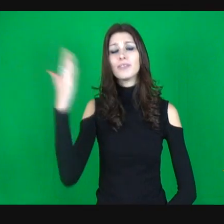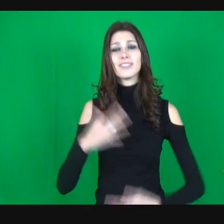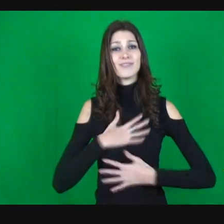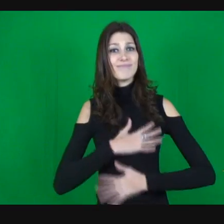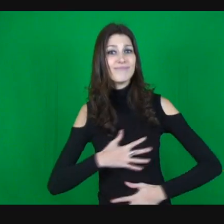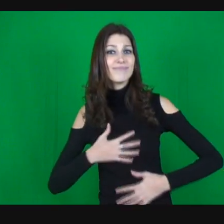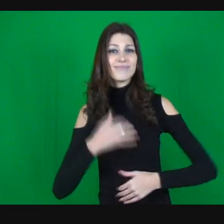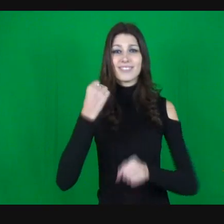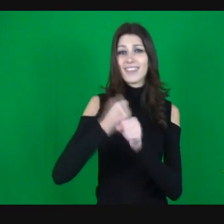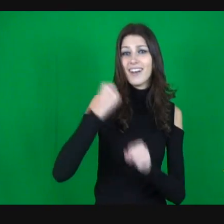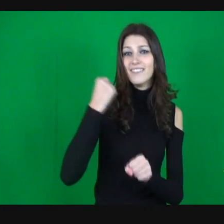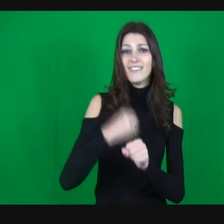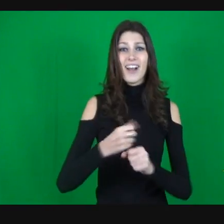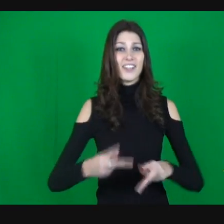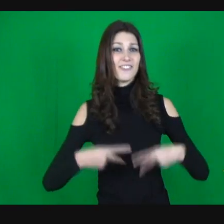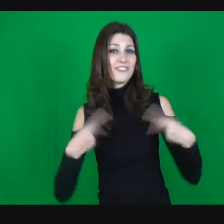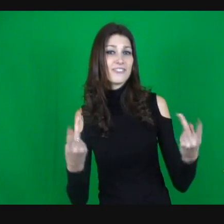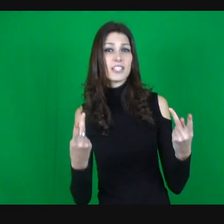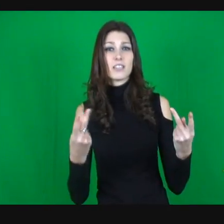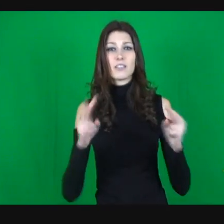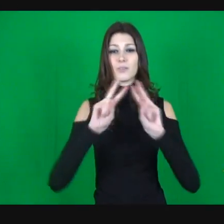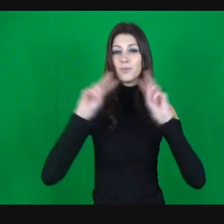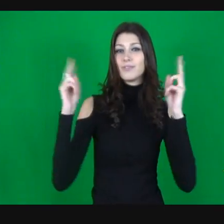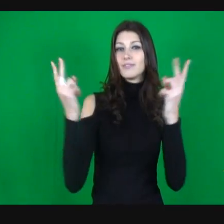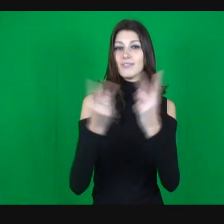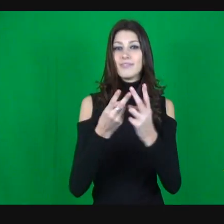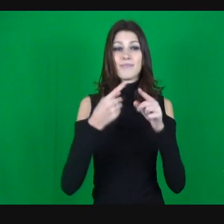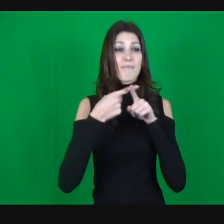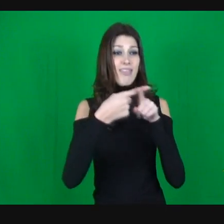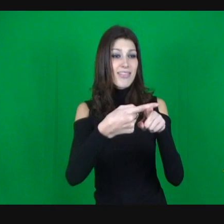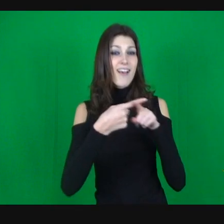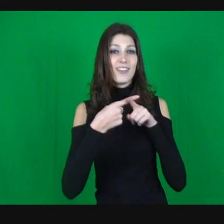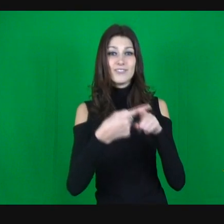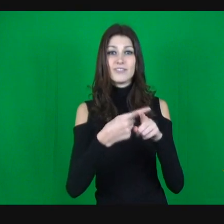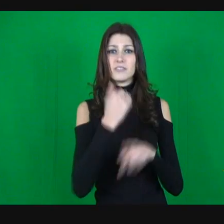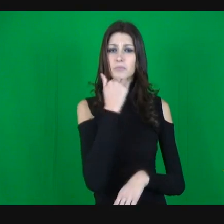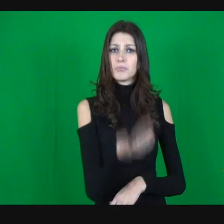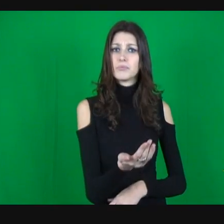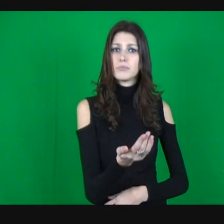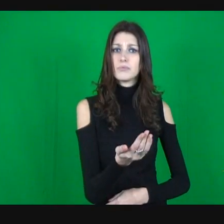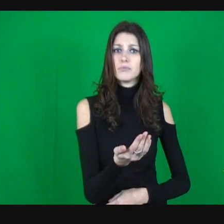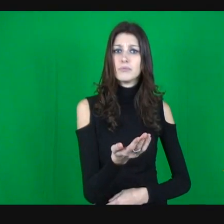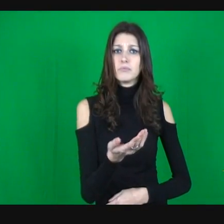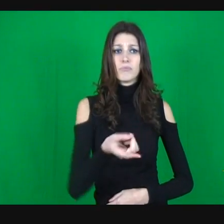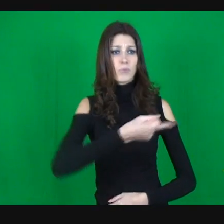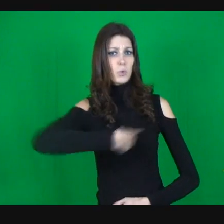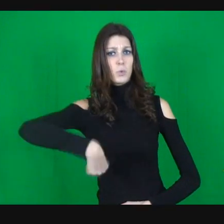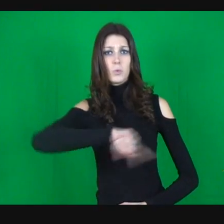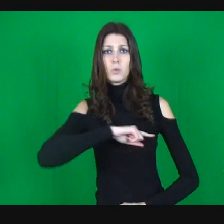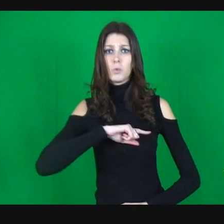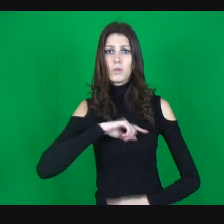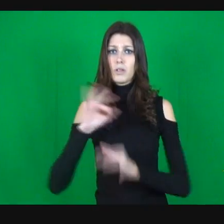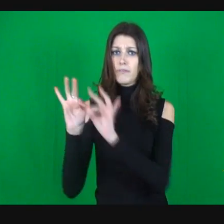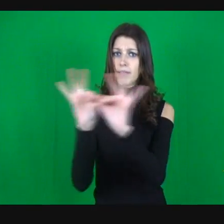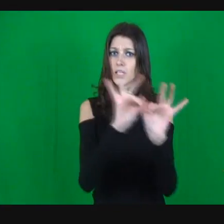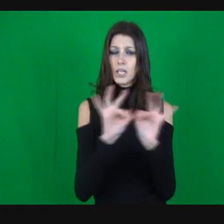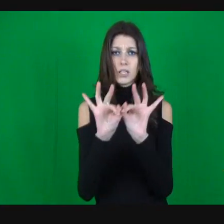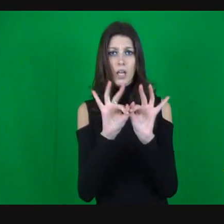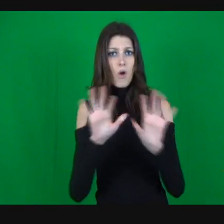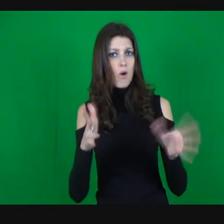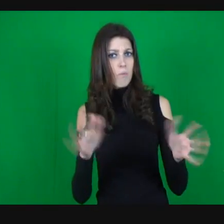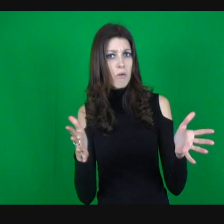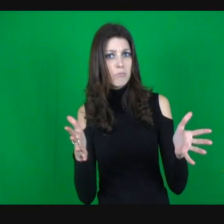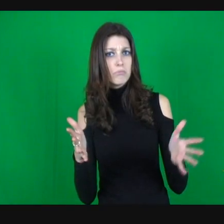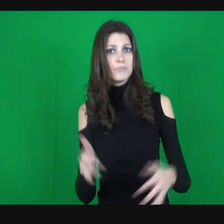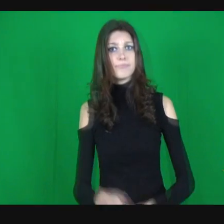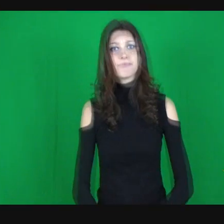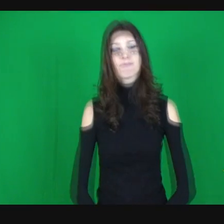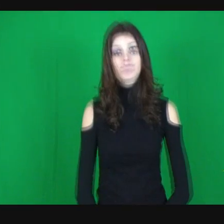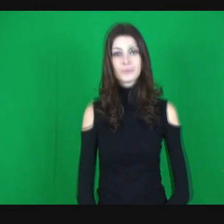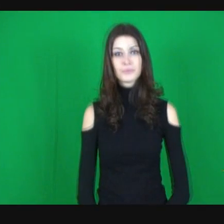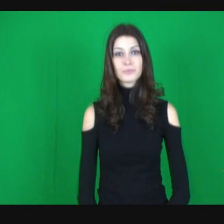Comment être fraternels, si nous ne pouvons partager sans contrainte les loisirs, le travail, la vie en général ?